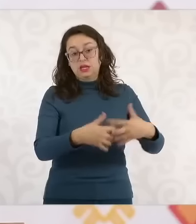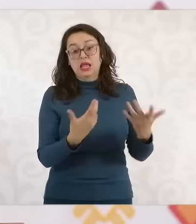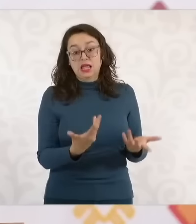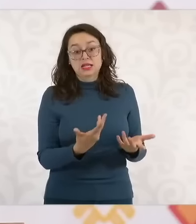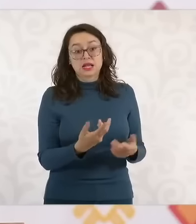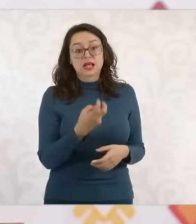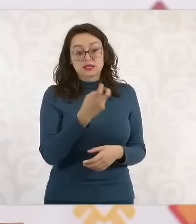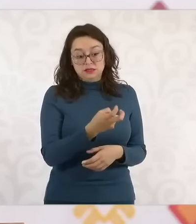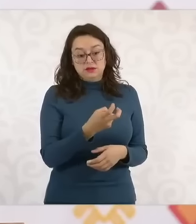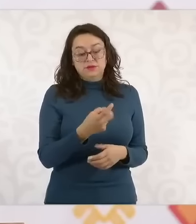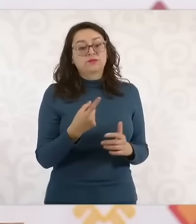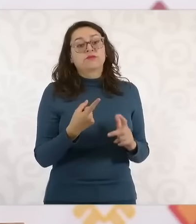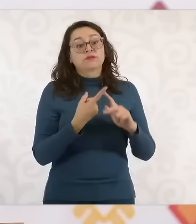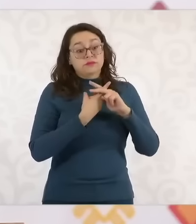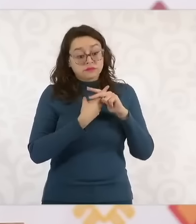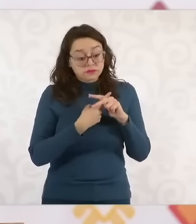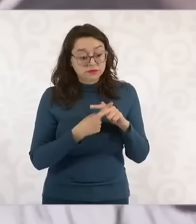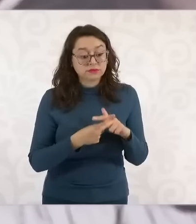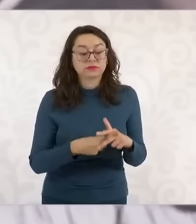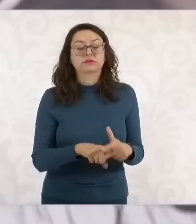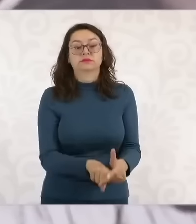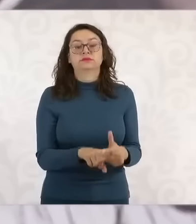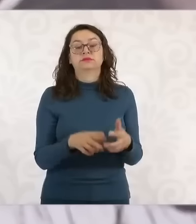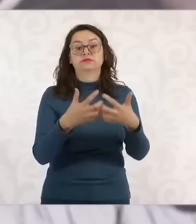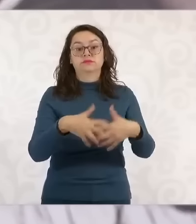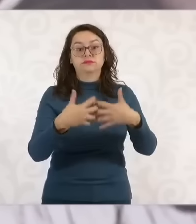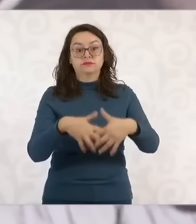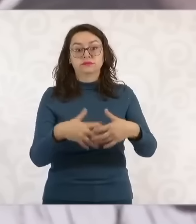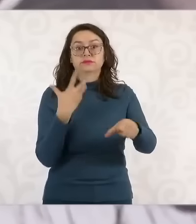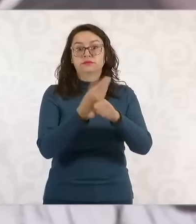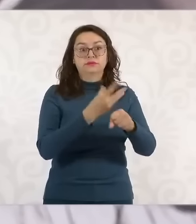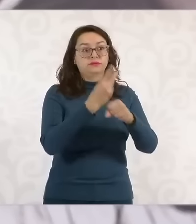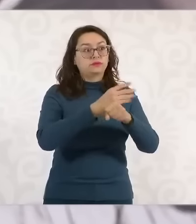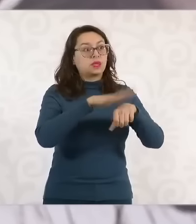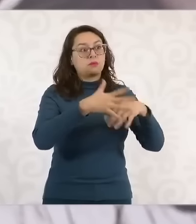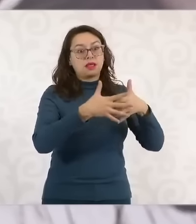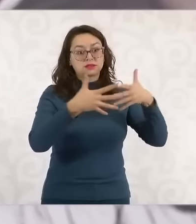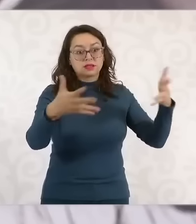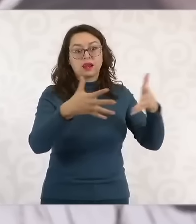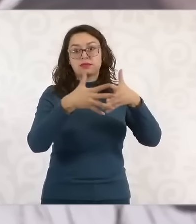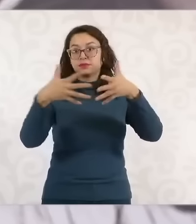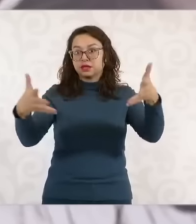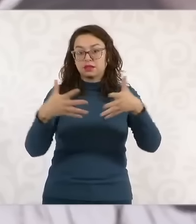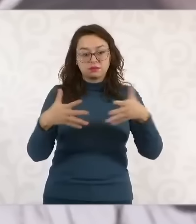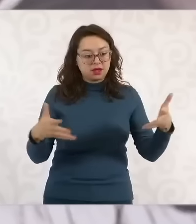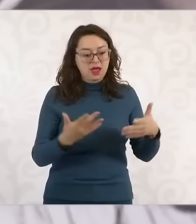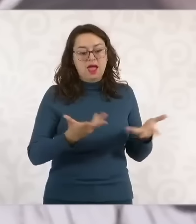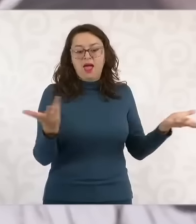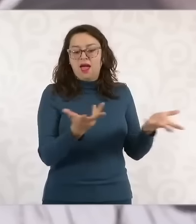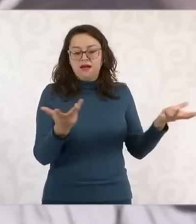que invirtieron para aumentar sus componentes de Norteamérica, fabricados a Norteamérica,